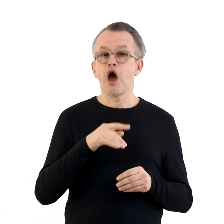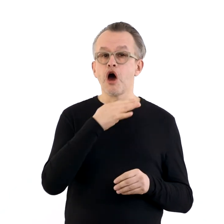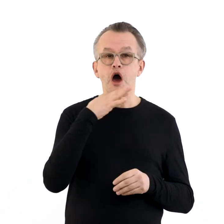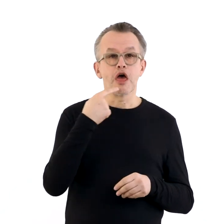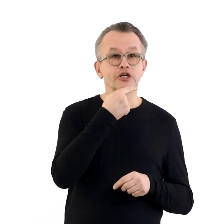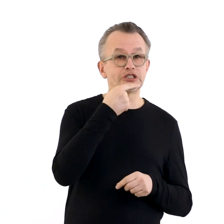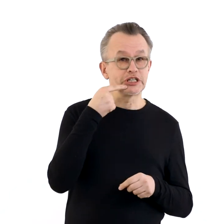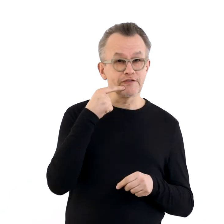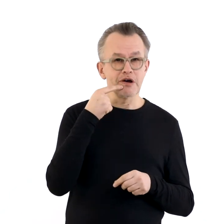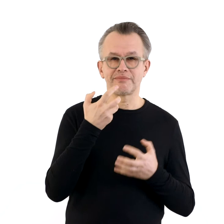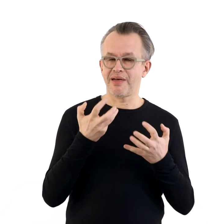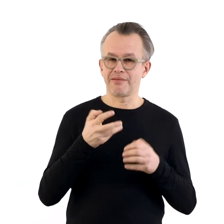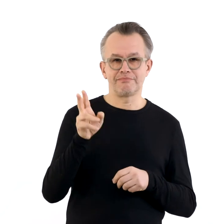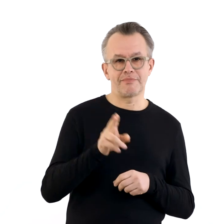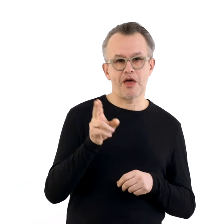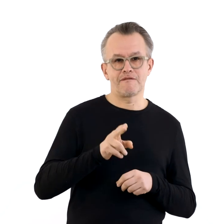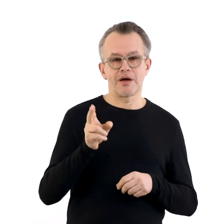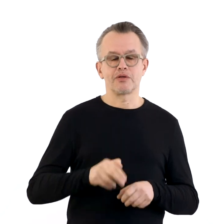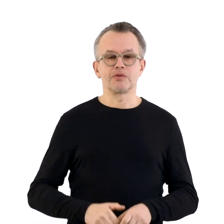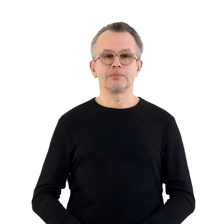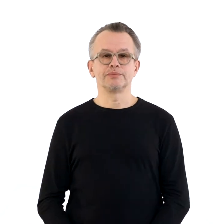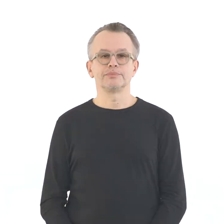Najchętniej malowano kolorem czerwonym.